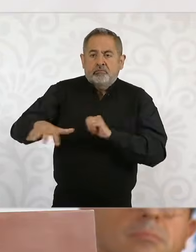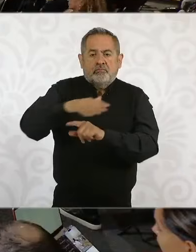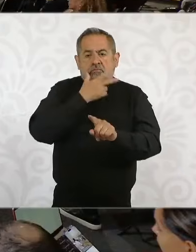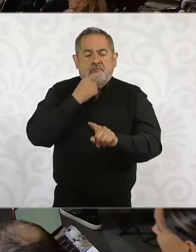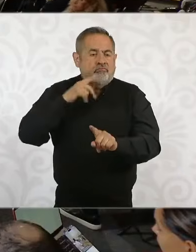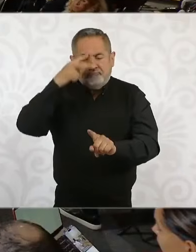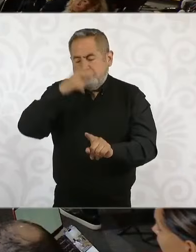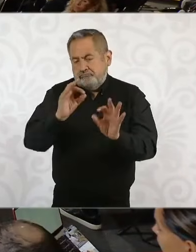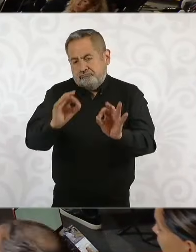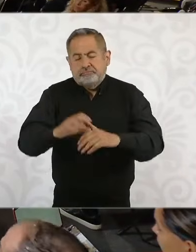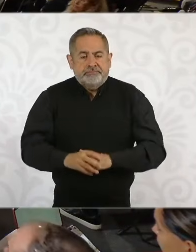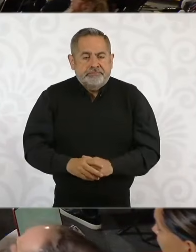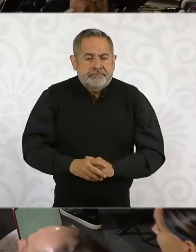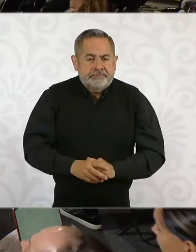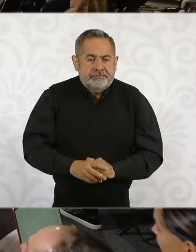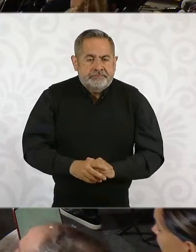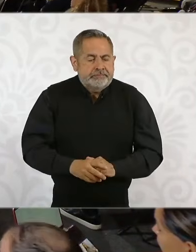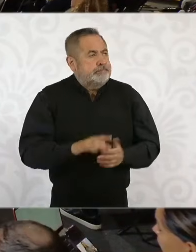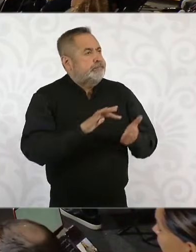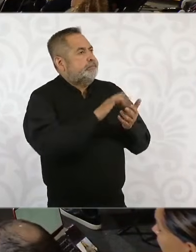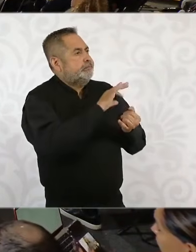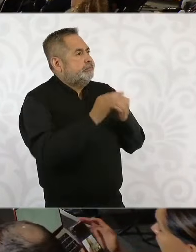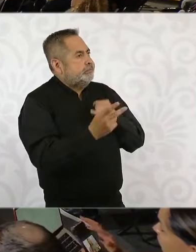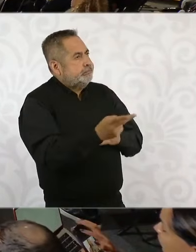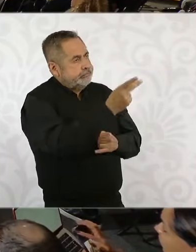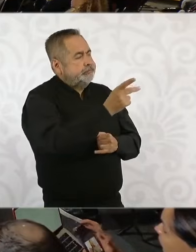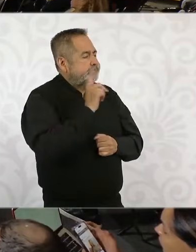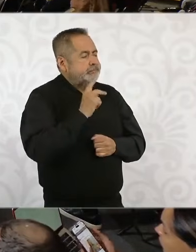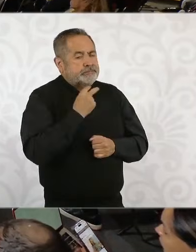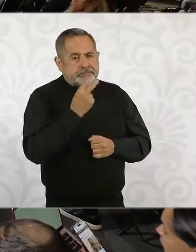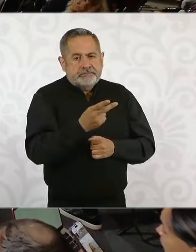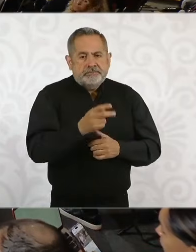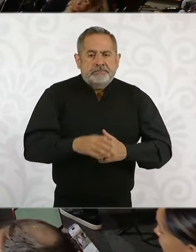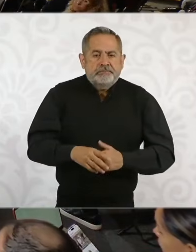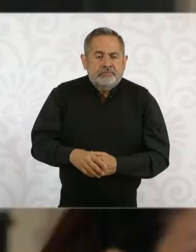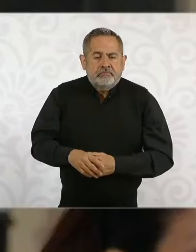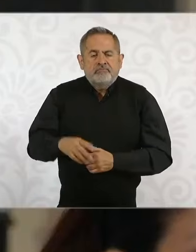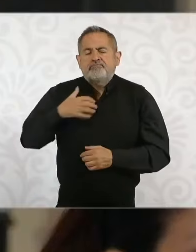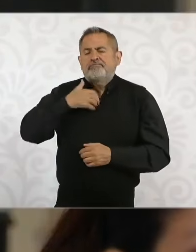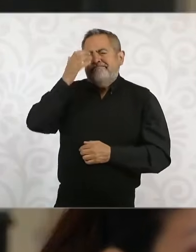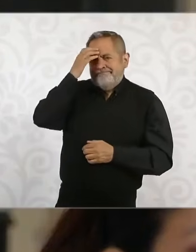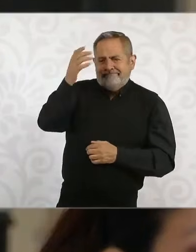Gracias. Y finalmente, presidenta, eh desde que conozco al Dr. David Kersenovic, él ha